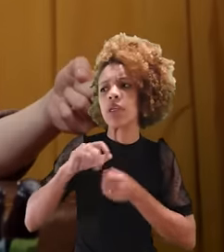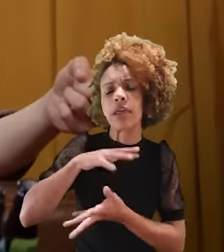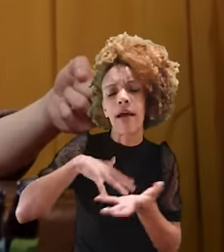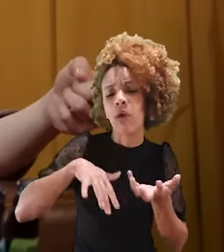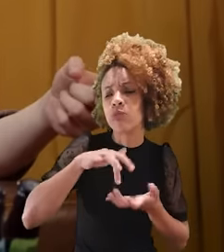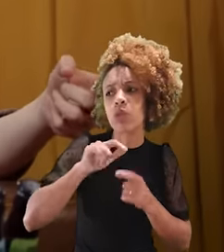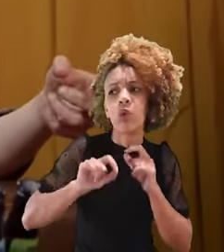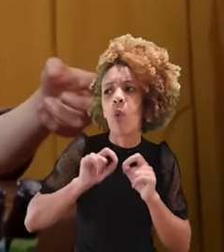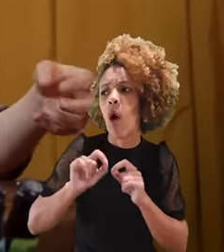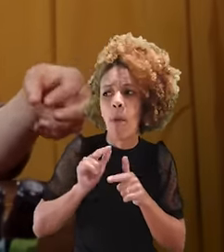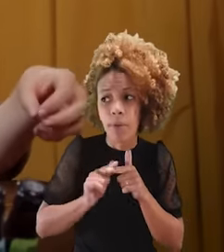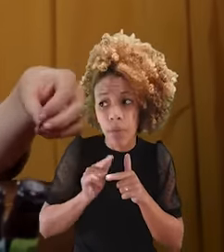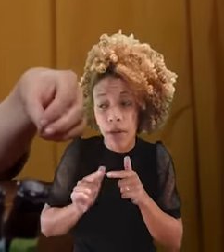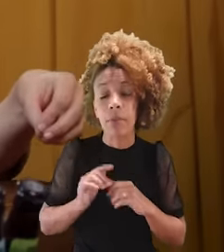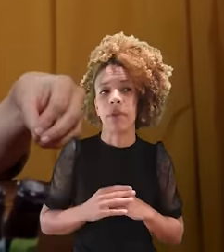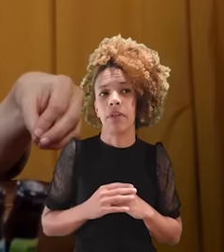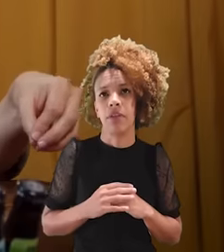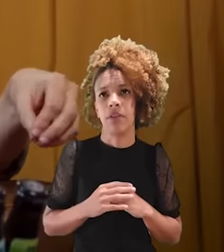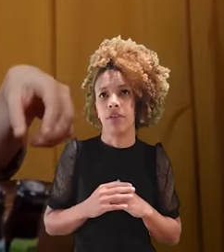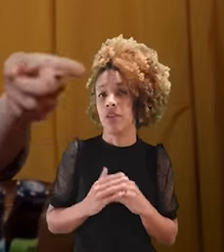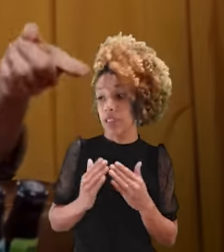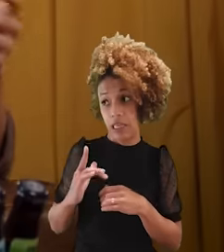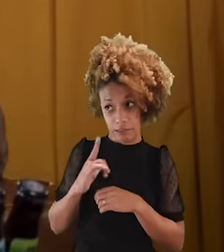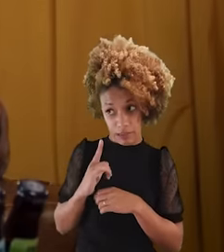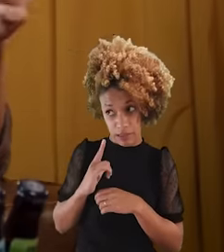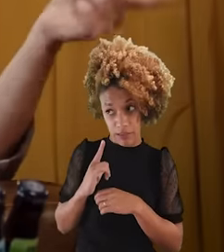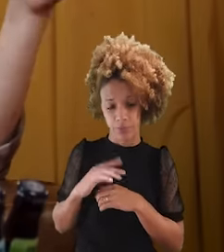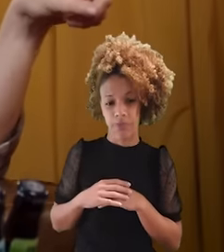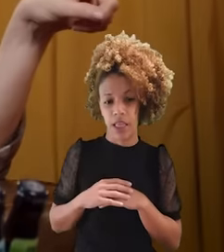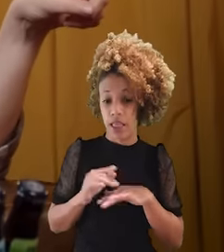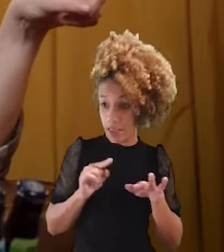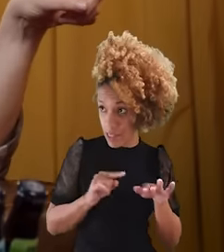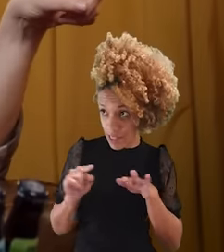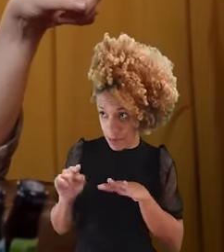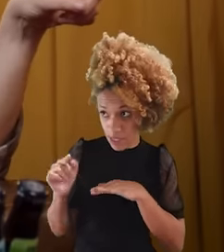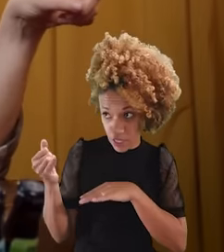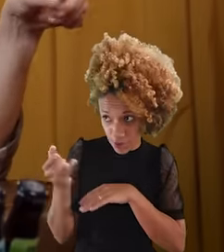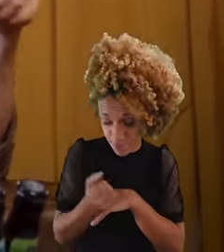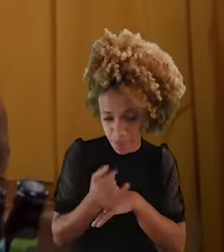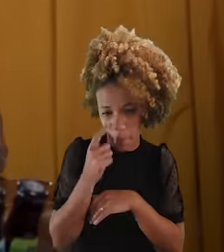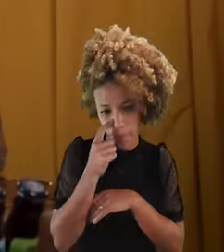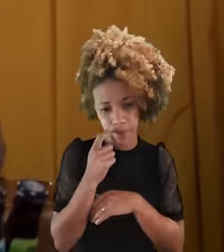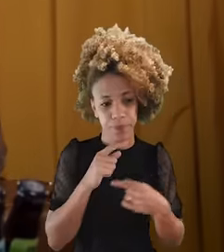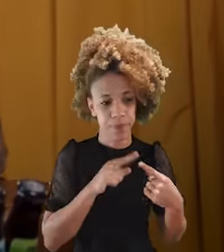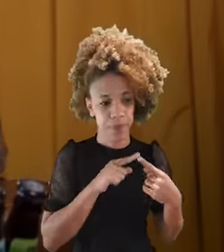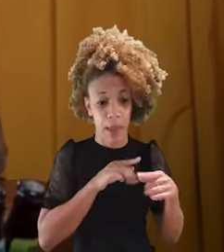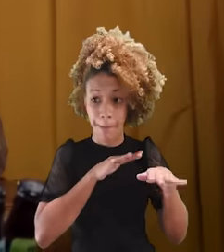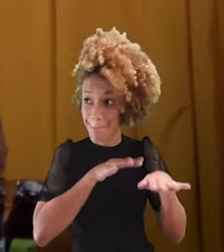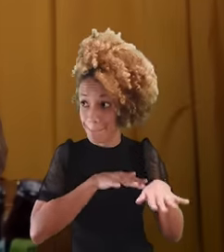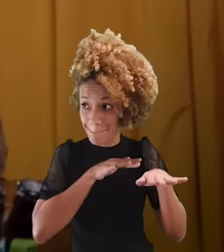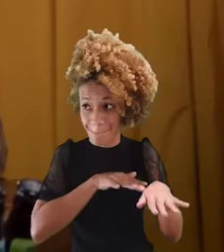tá causando e E aí a gente teve na semana em que ele fez esse pronunciamento passeatas grandes com